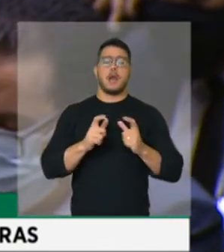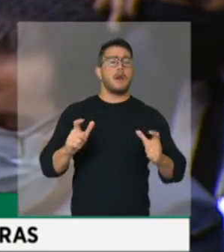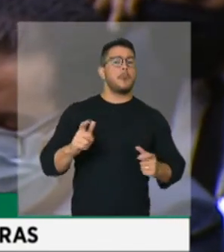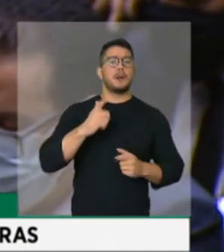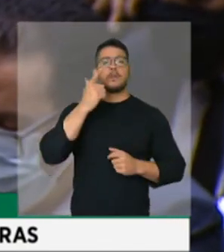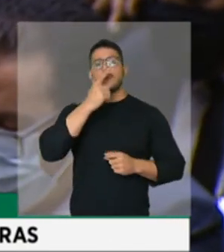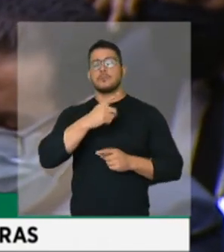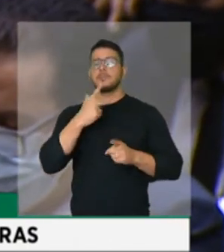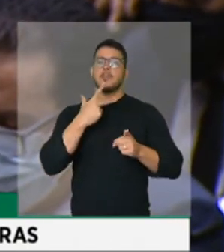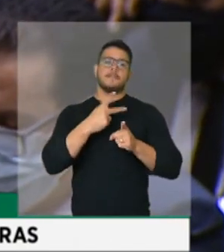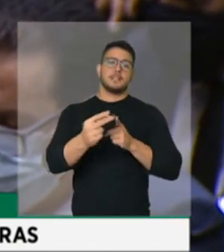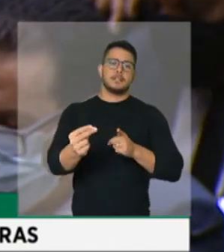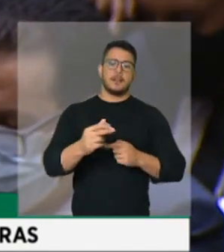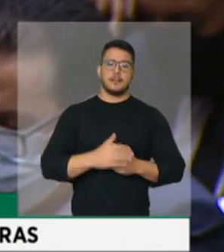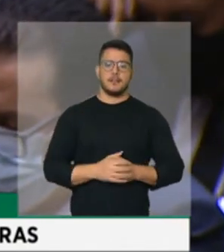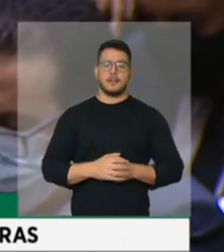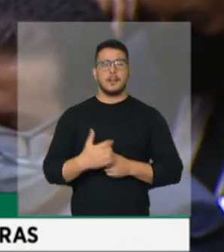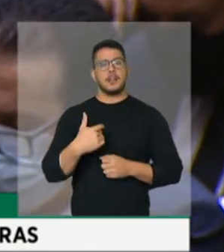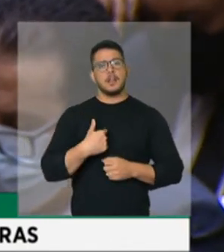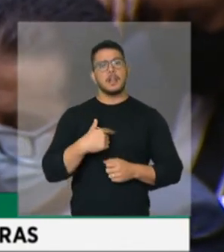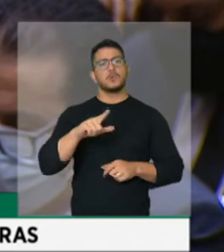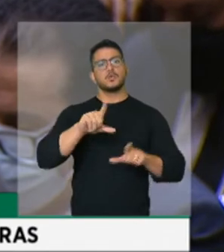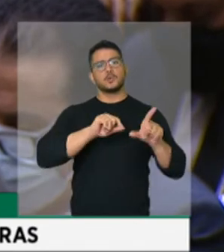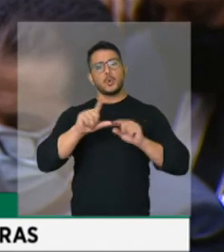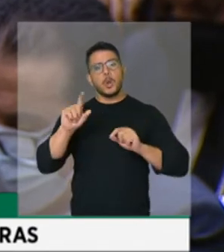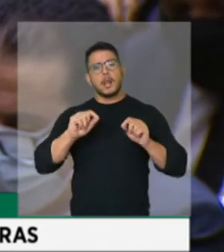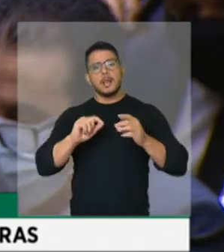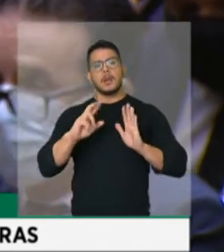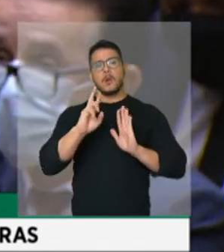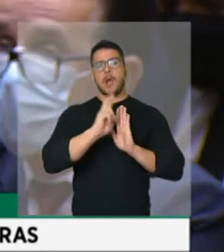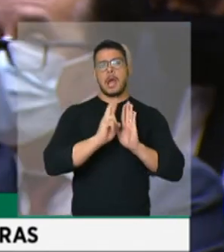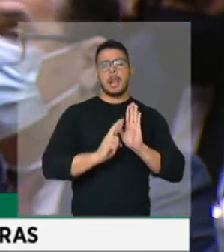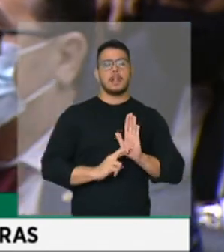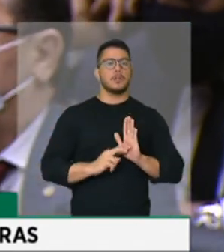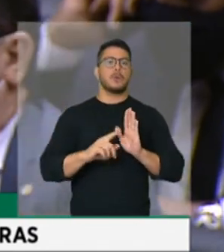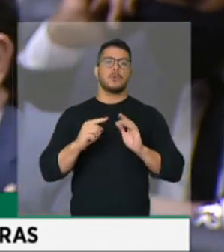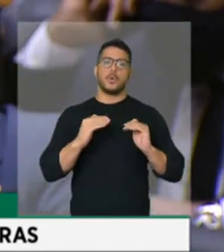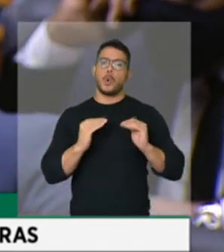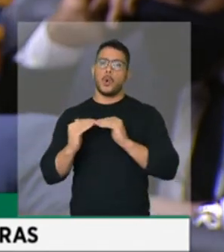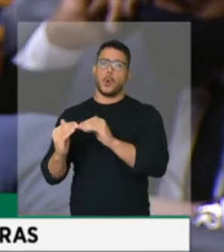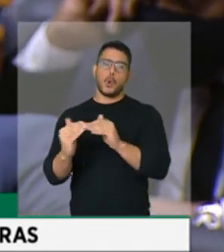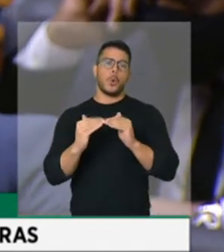FAZENDO. MAS A MAIORIA VENCE... RELATÓRIO DA MAIORIA COMO EU FALEI COM VOCÊ S. ESSE TIPO DE PROCEDIMENTO NOS